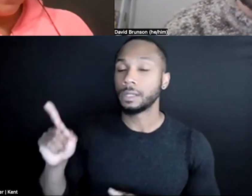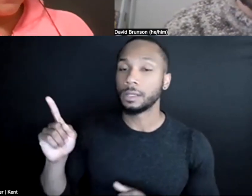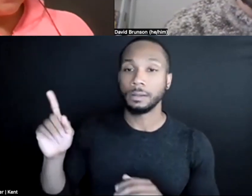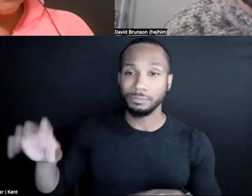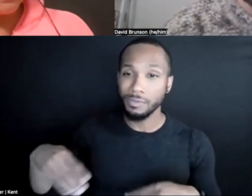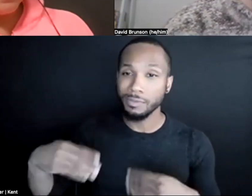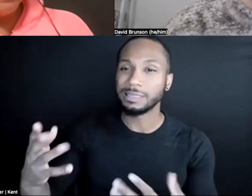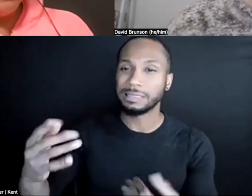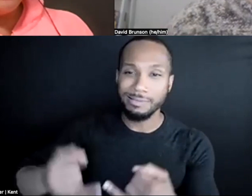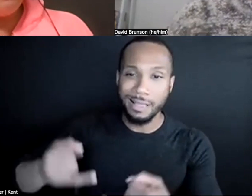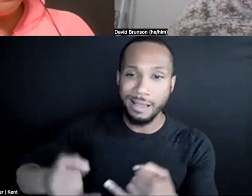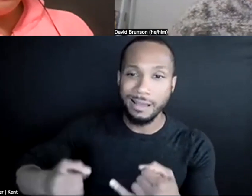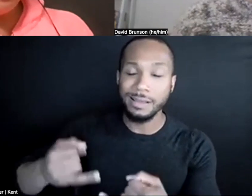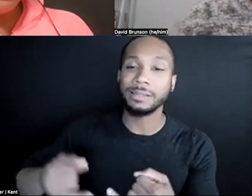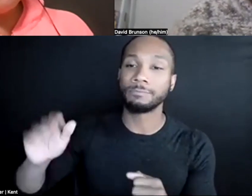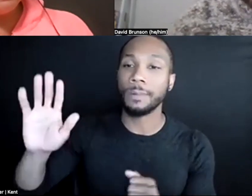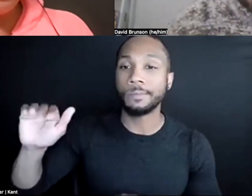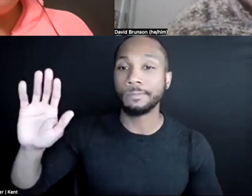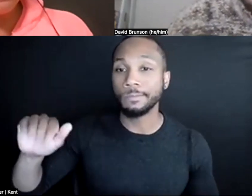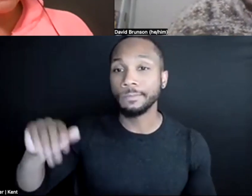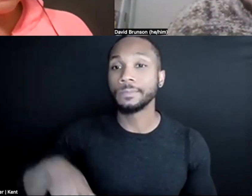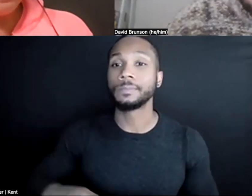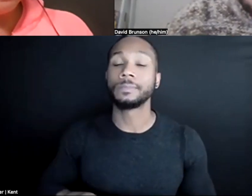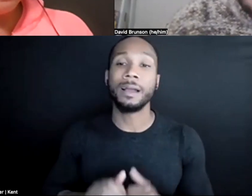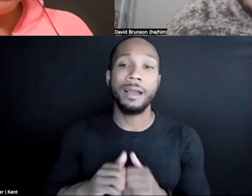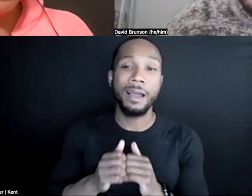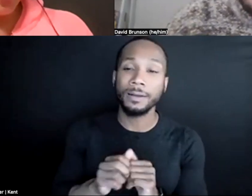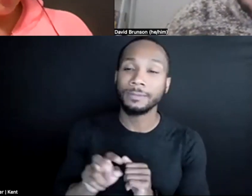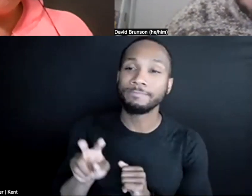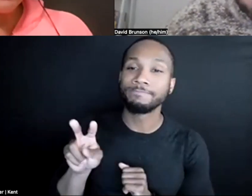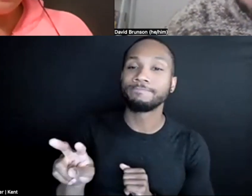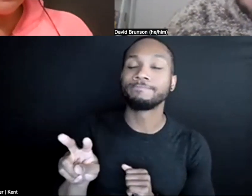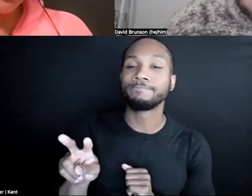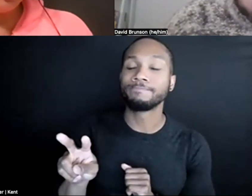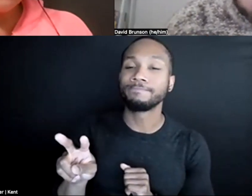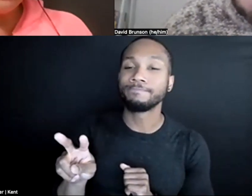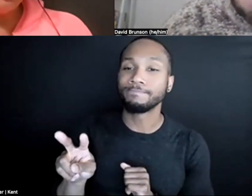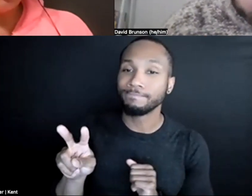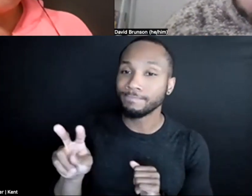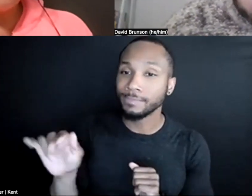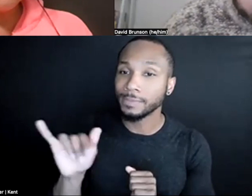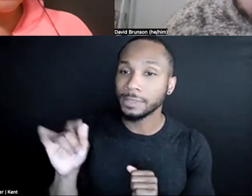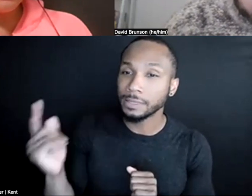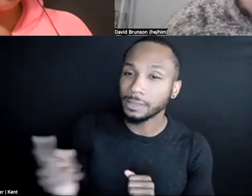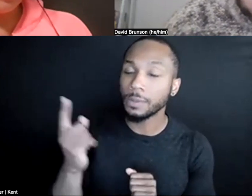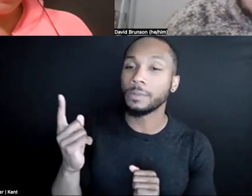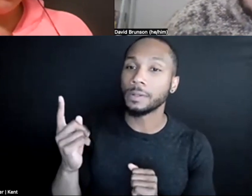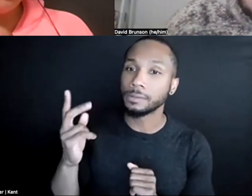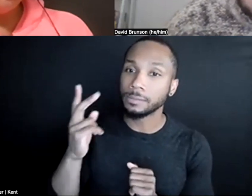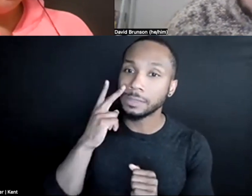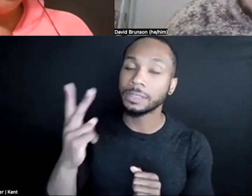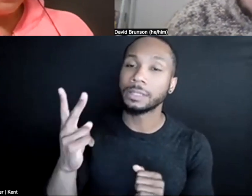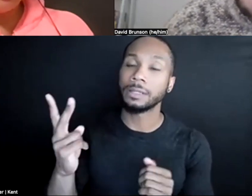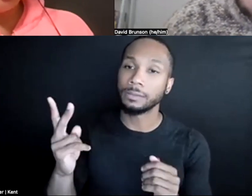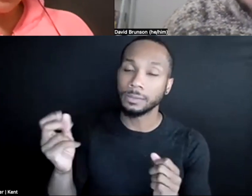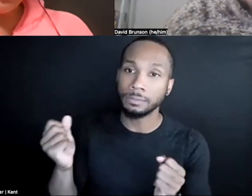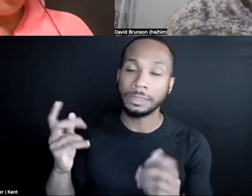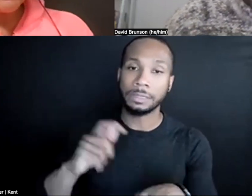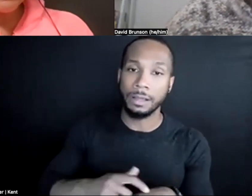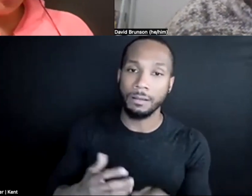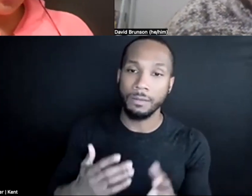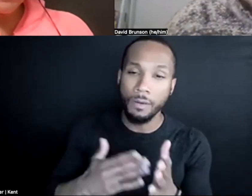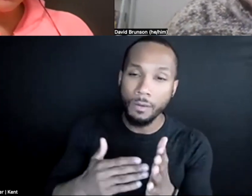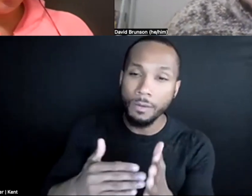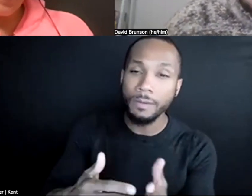como quien ha visto tanto amanecer a su lado que conoce todas las noches de su cuerpo